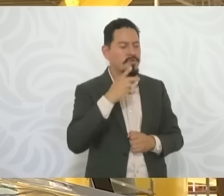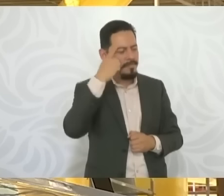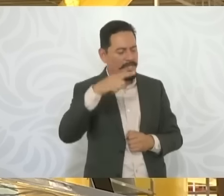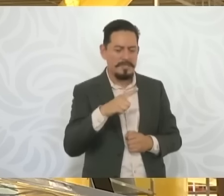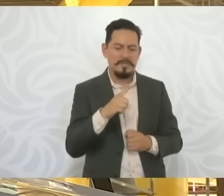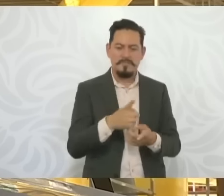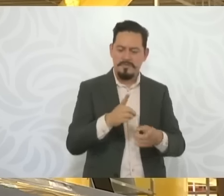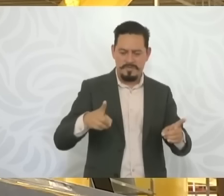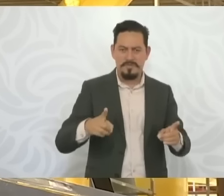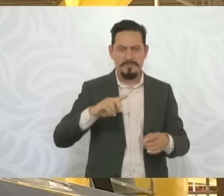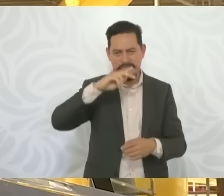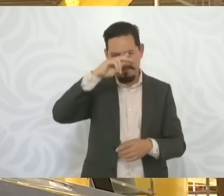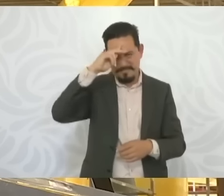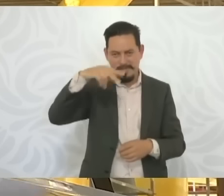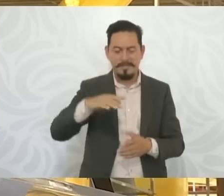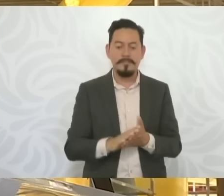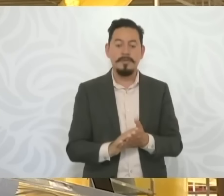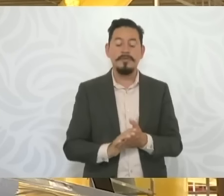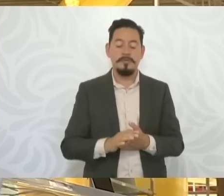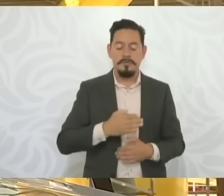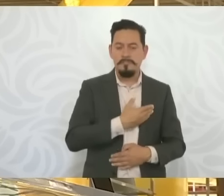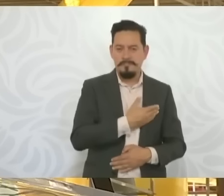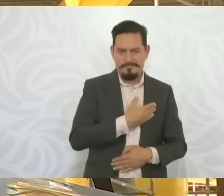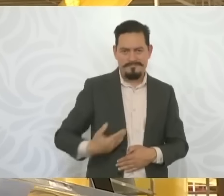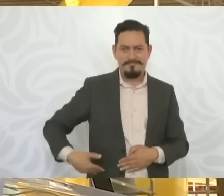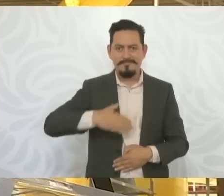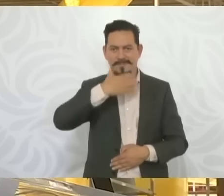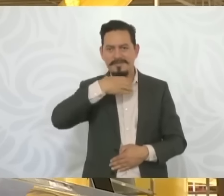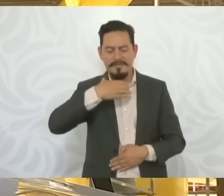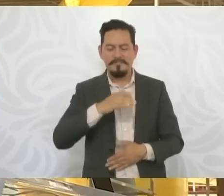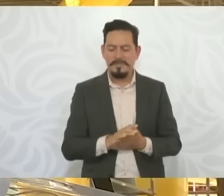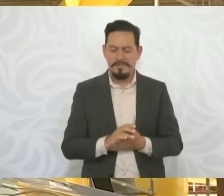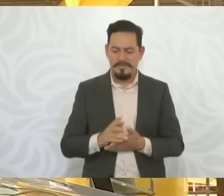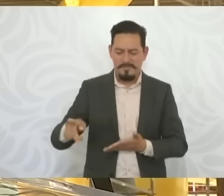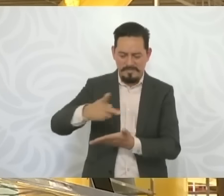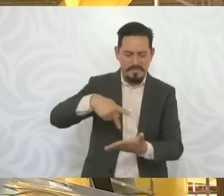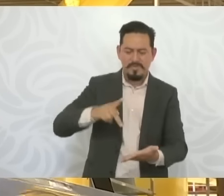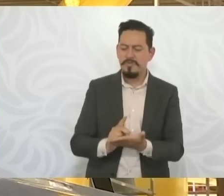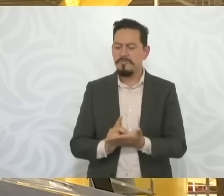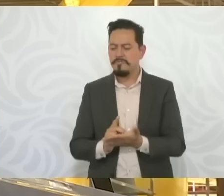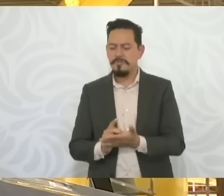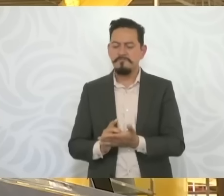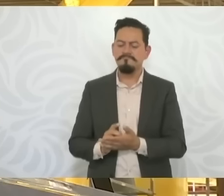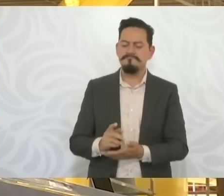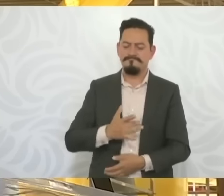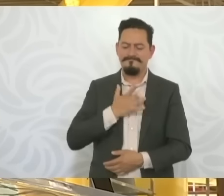El presidente Cárdenas recurrió al pueblo en el momento preciso. Convocó a una nación